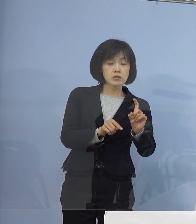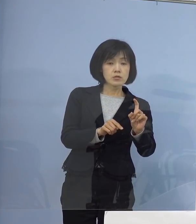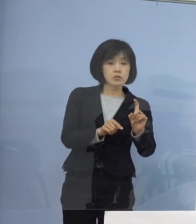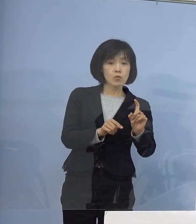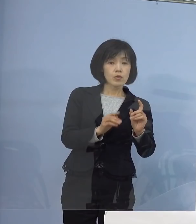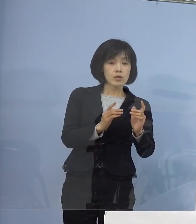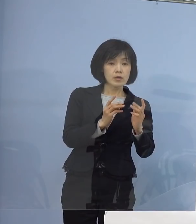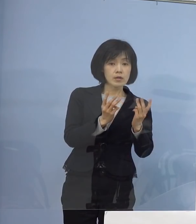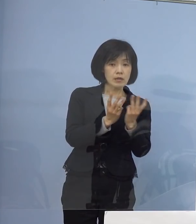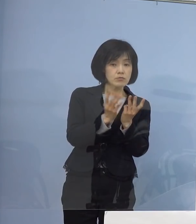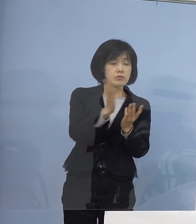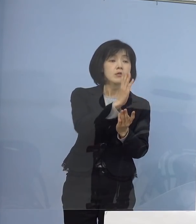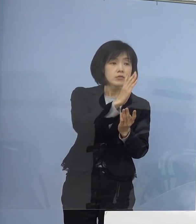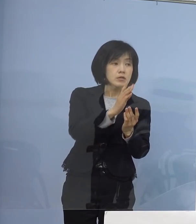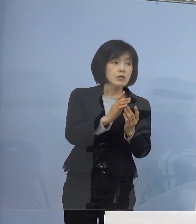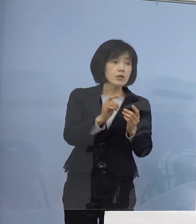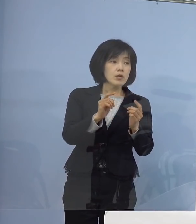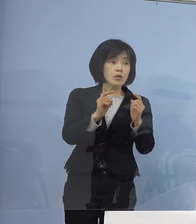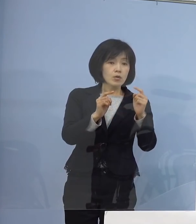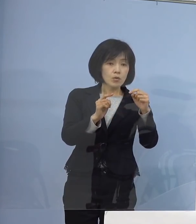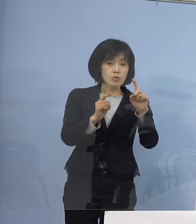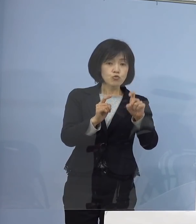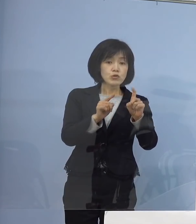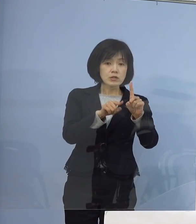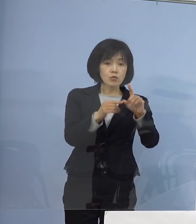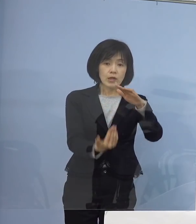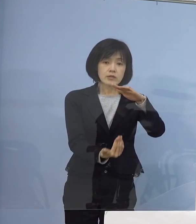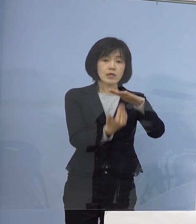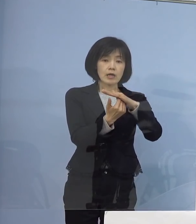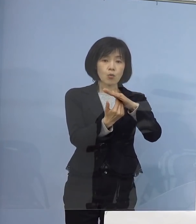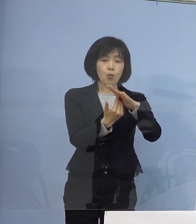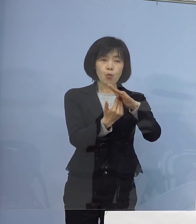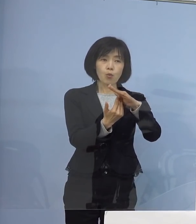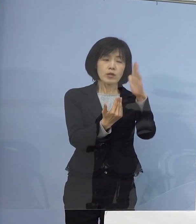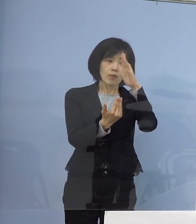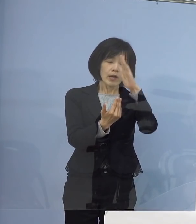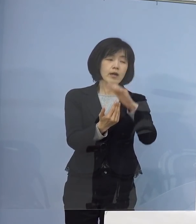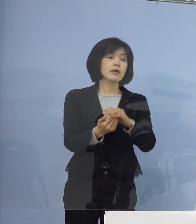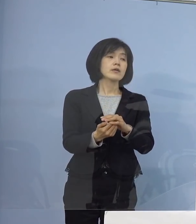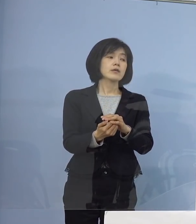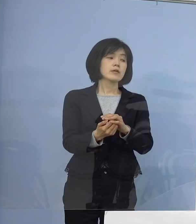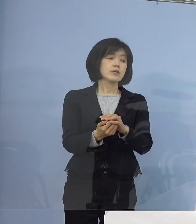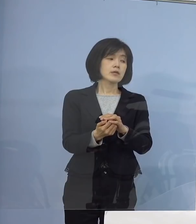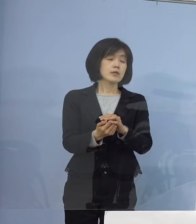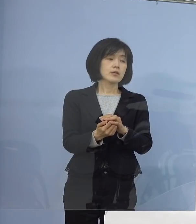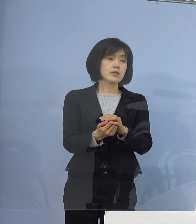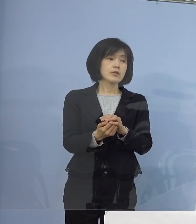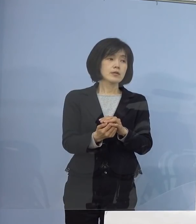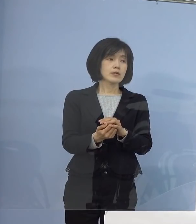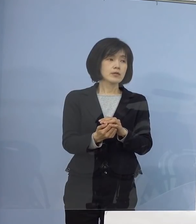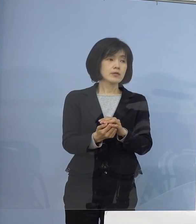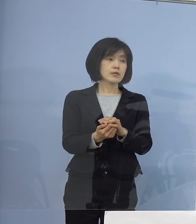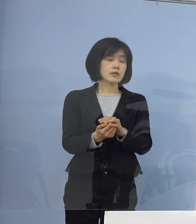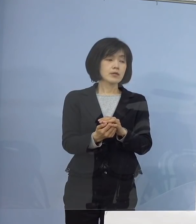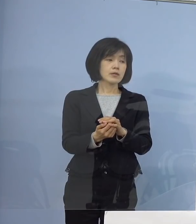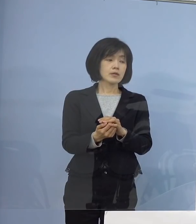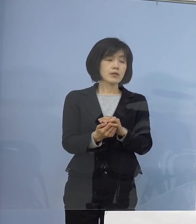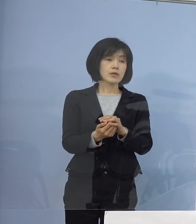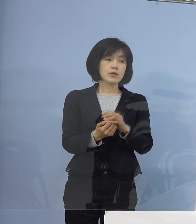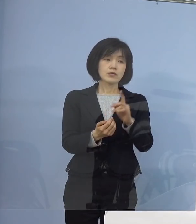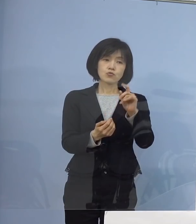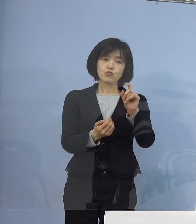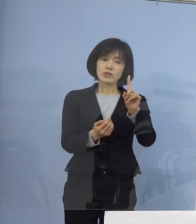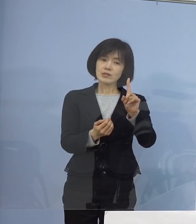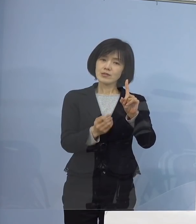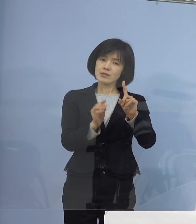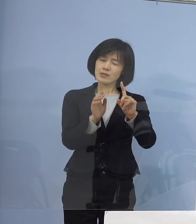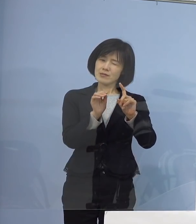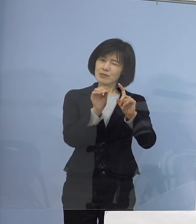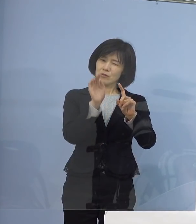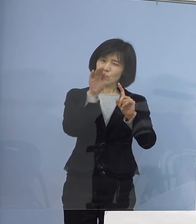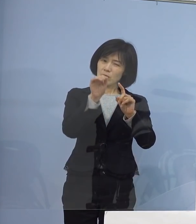当然これでマックスということではなくて ミニマムというかこれ以上と、当然のことですね